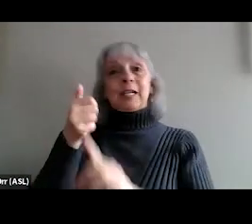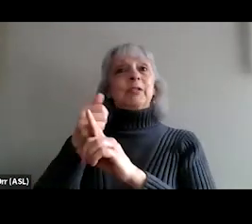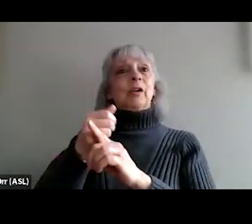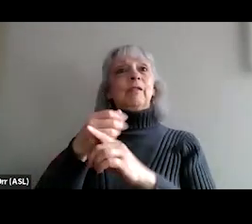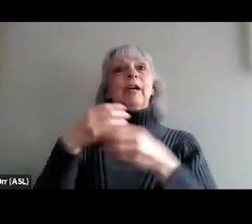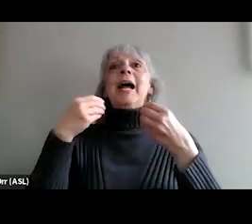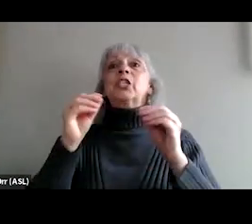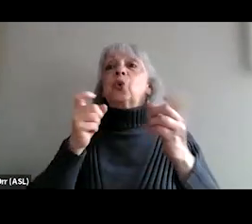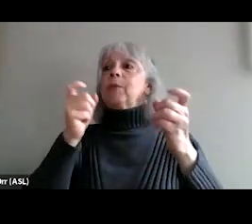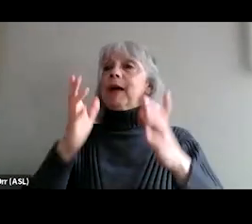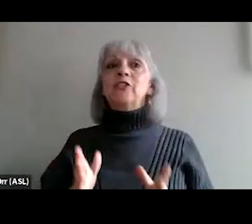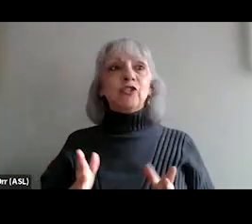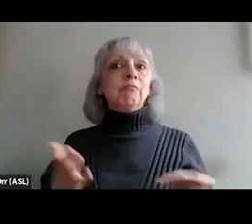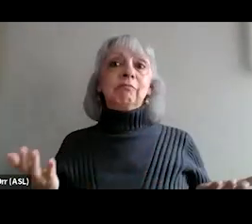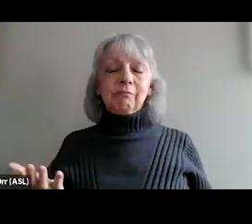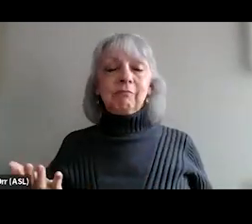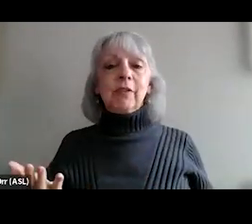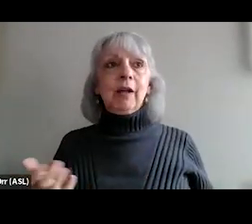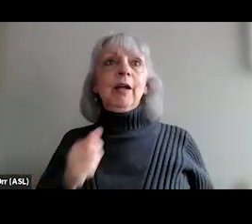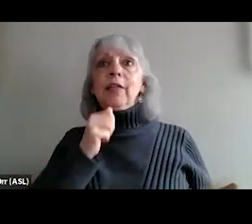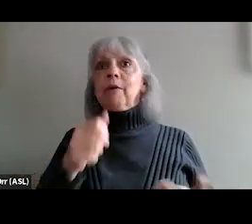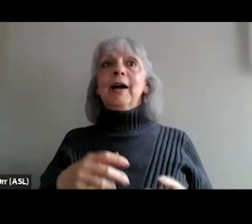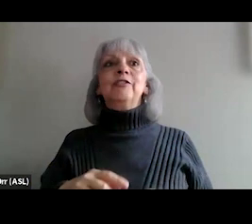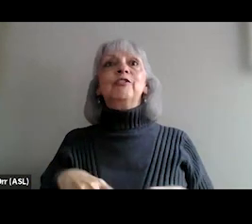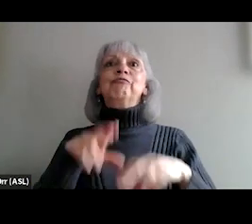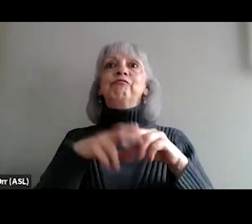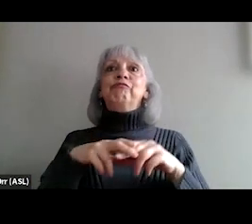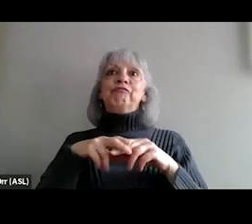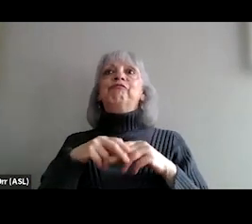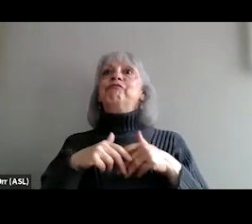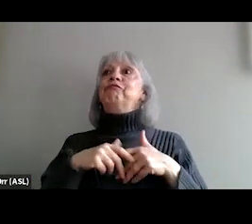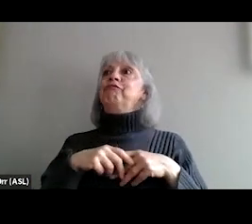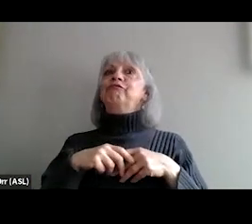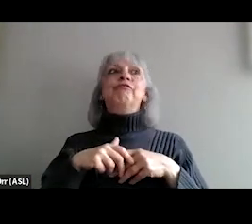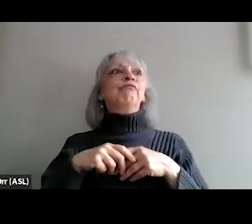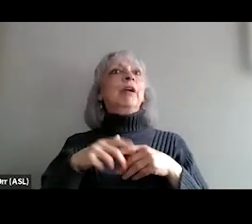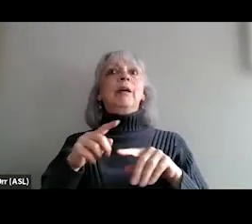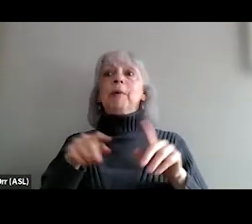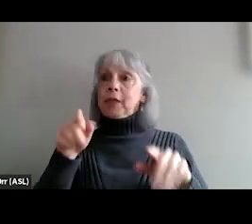Ninguno de ellos eran vagos, vivían sus vidas